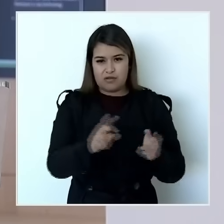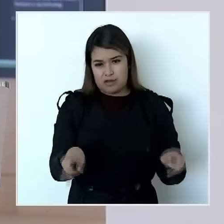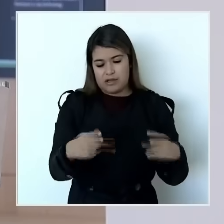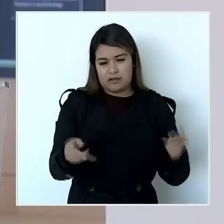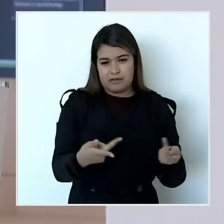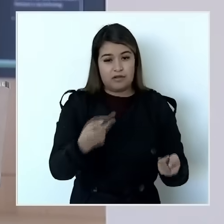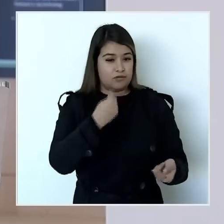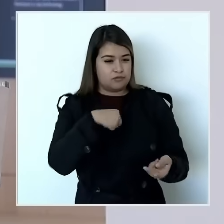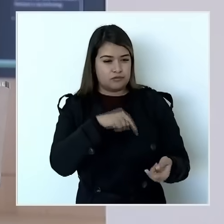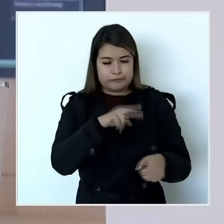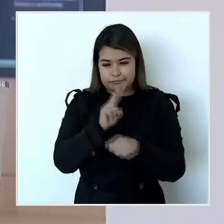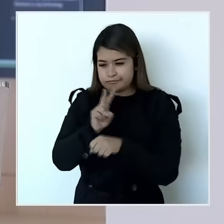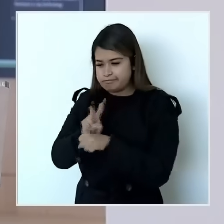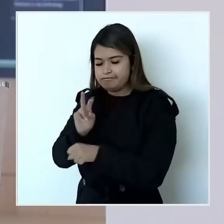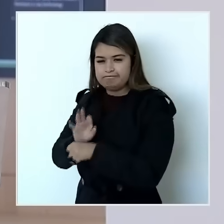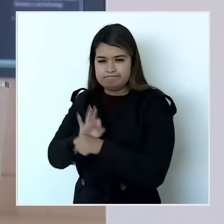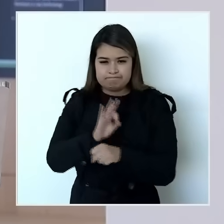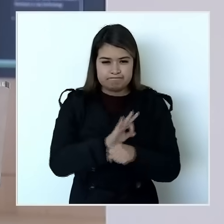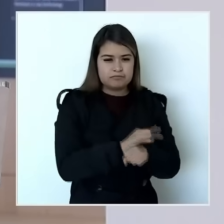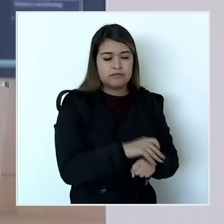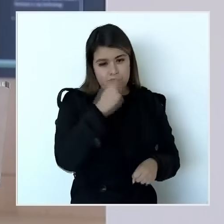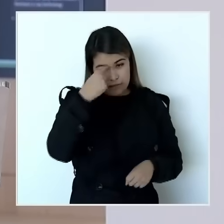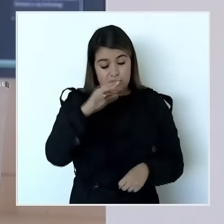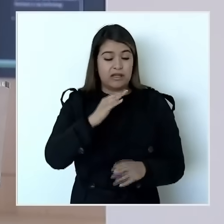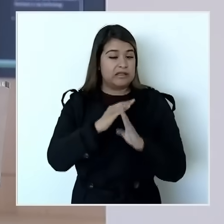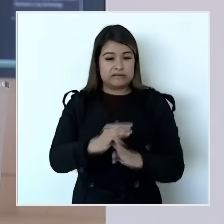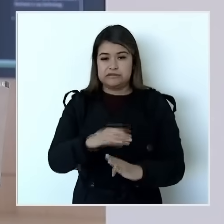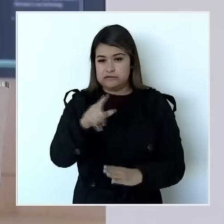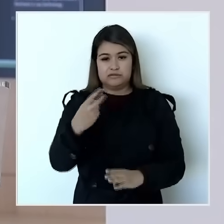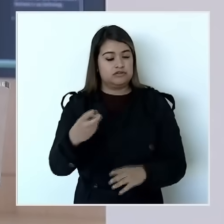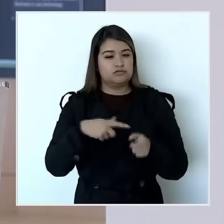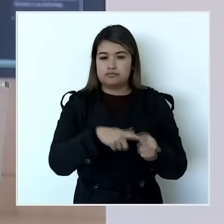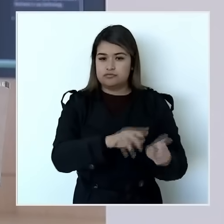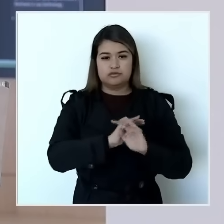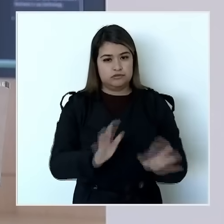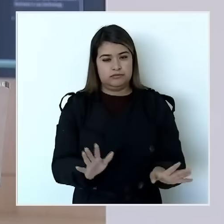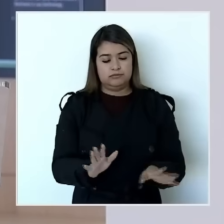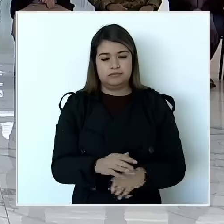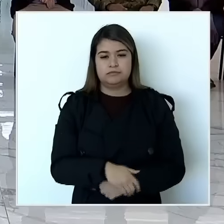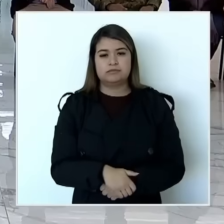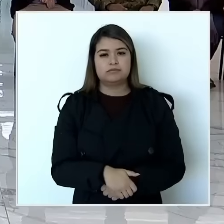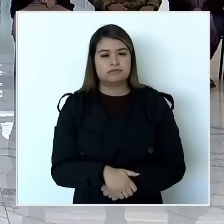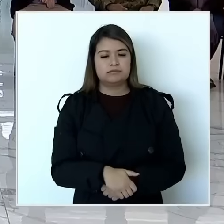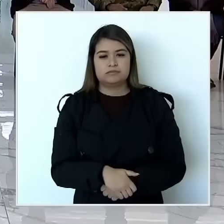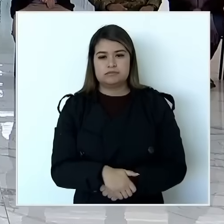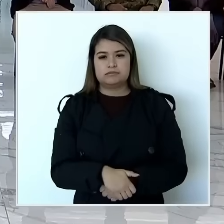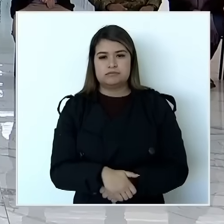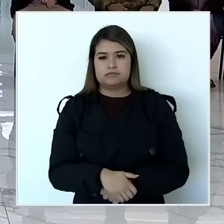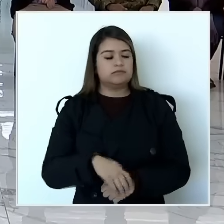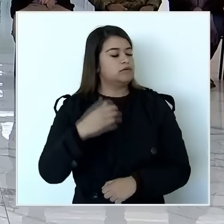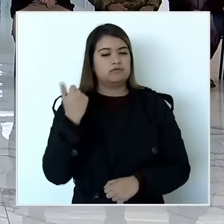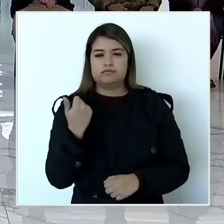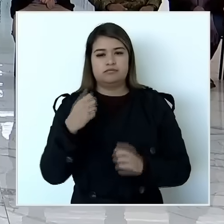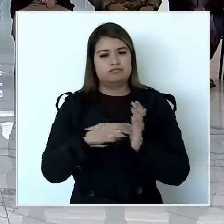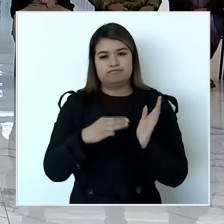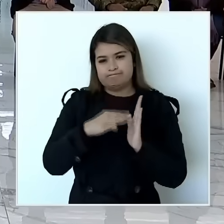económica del crimen organizado transnacional con una afectación de más de 6600 millones de pesos.